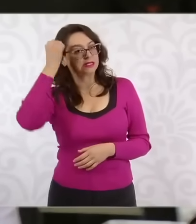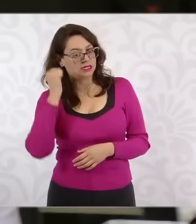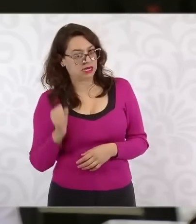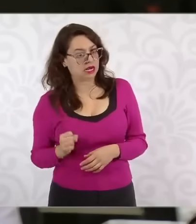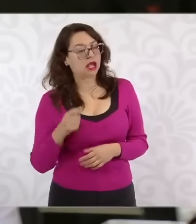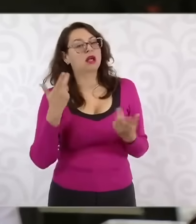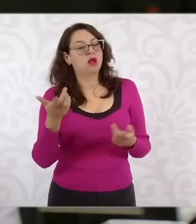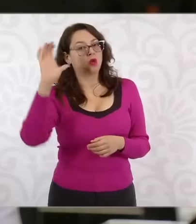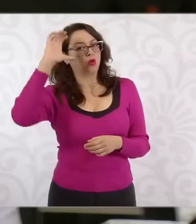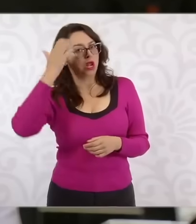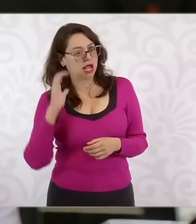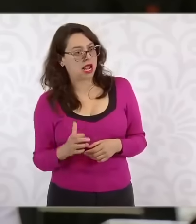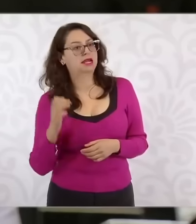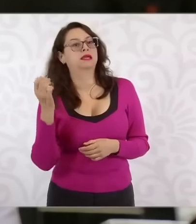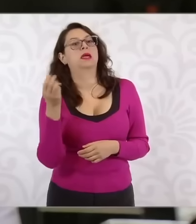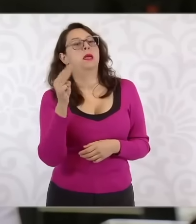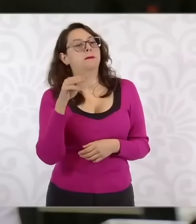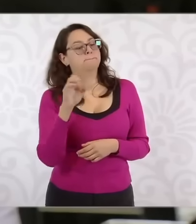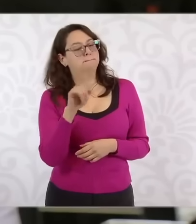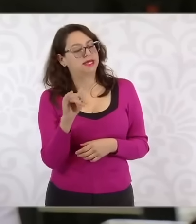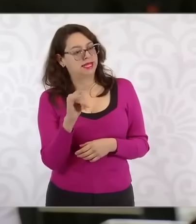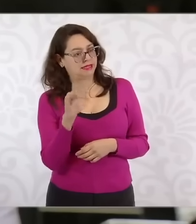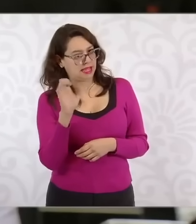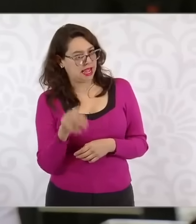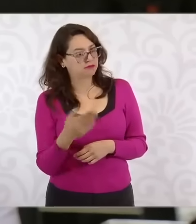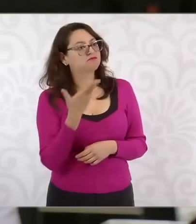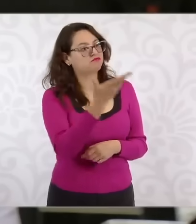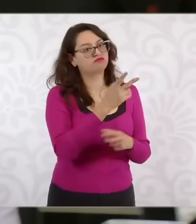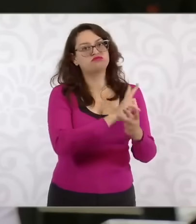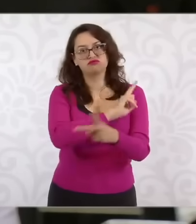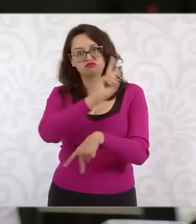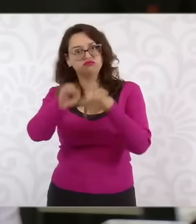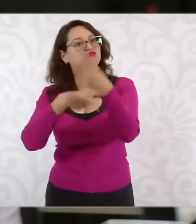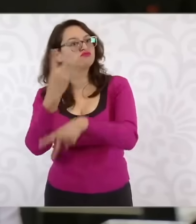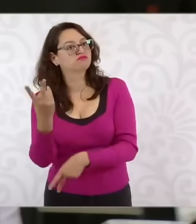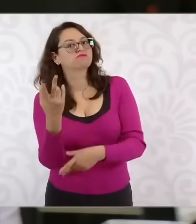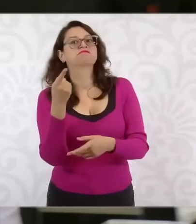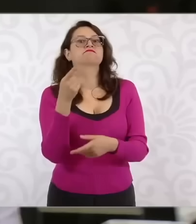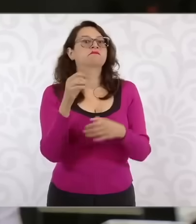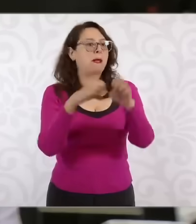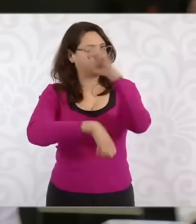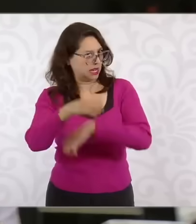y en Culiacán y se reunió con con empresarios, se reunió con algunos sectores. E, ¿qué le dijeron?